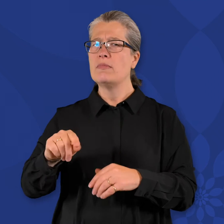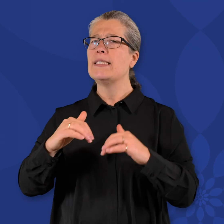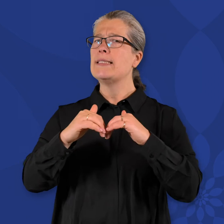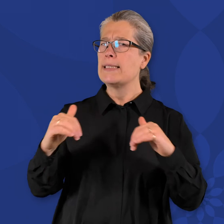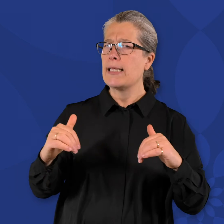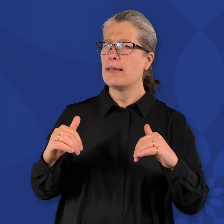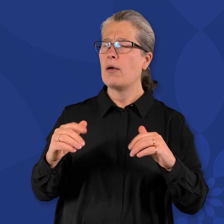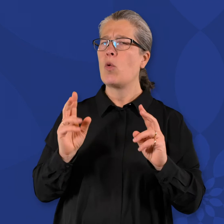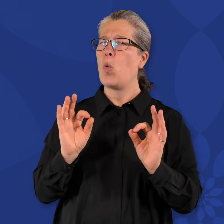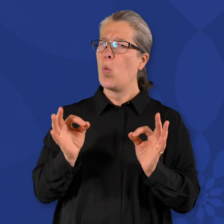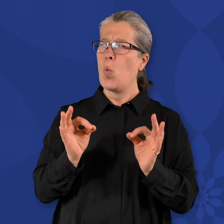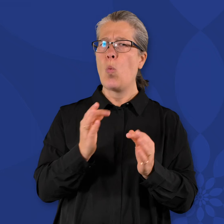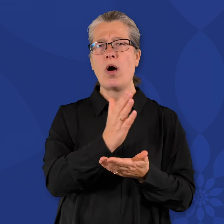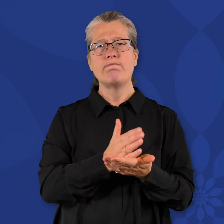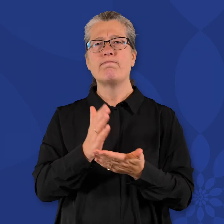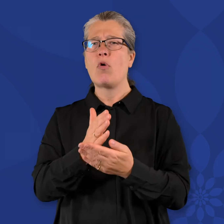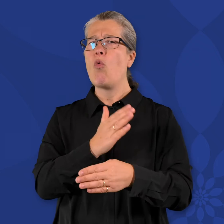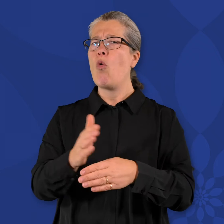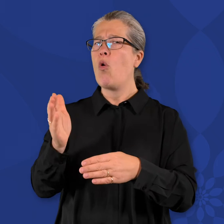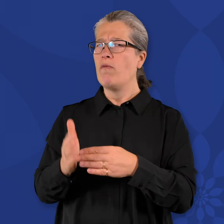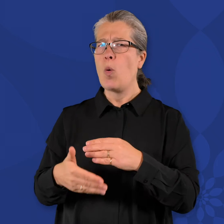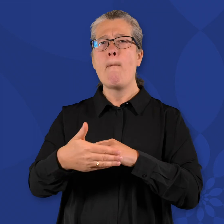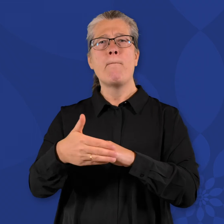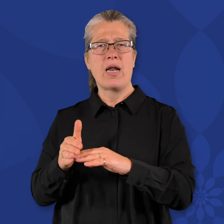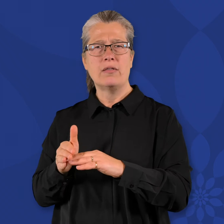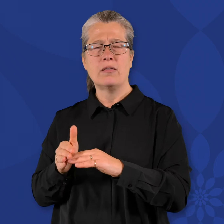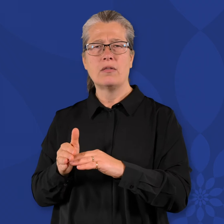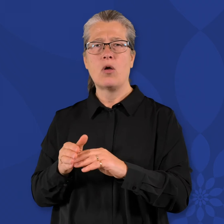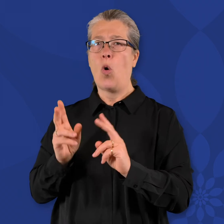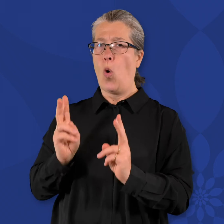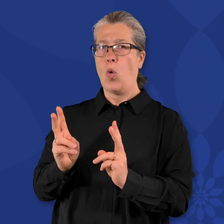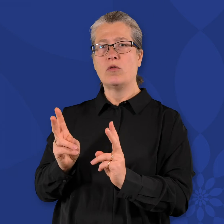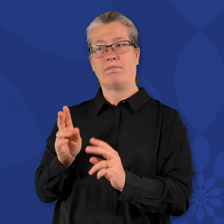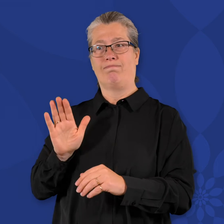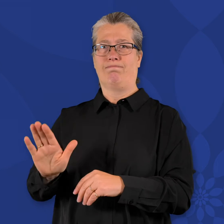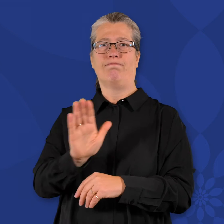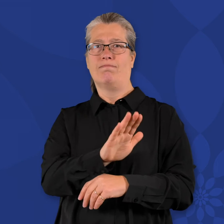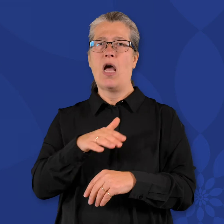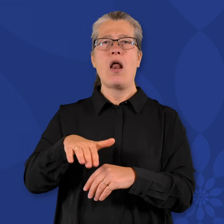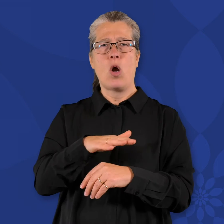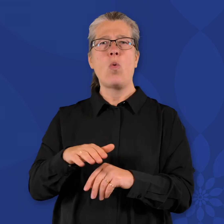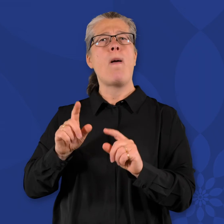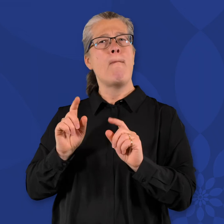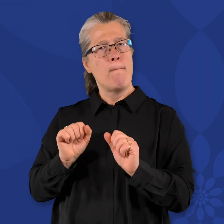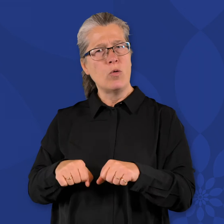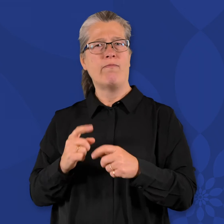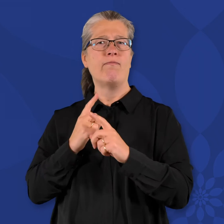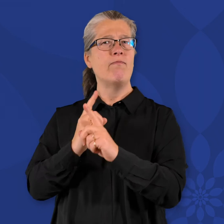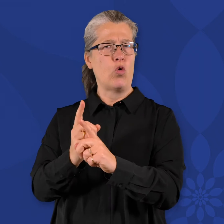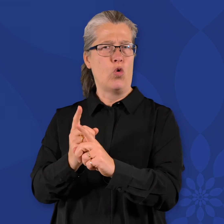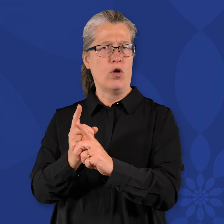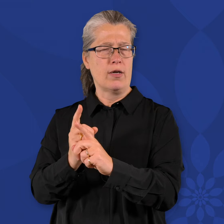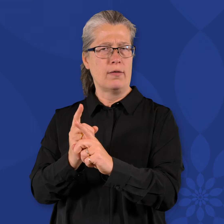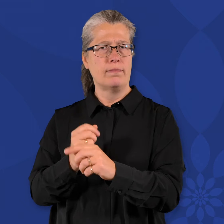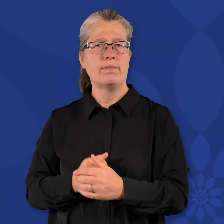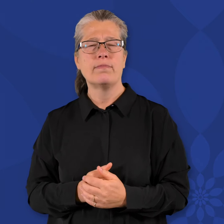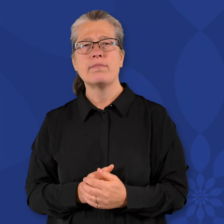mellan regionerna i avvecklingen av restriktionerna och att restriktionerna bör vara regionala.